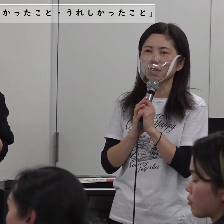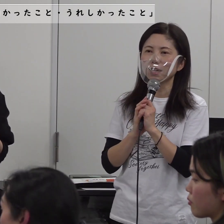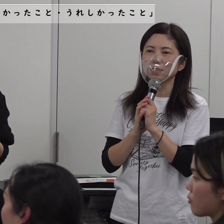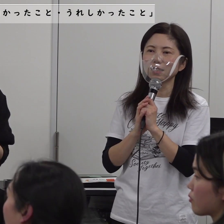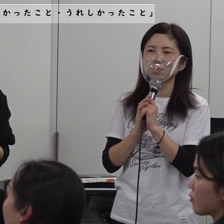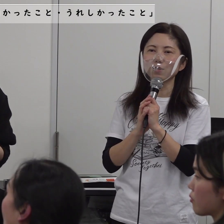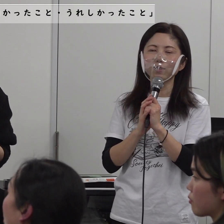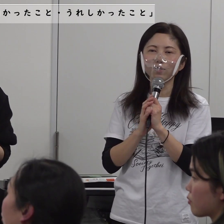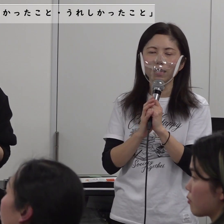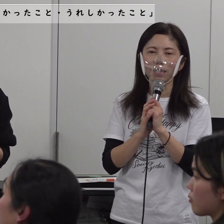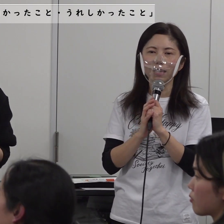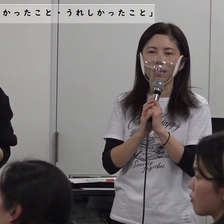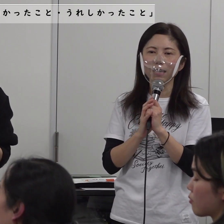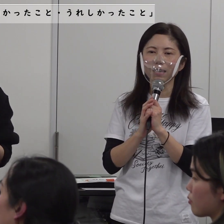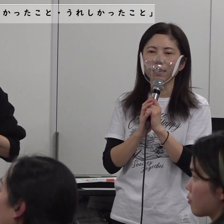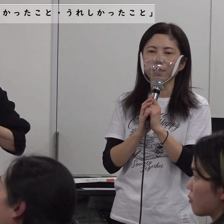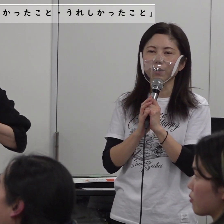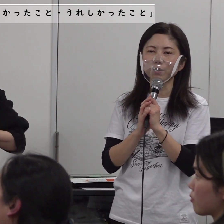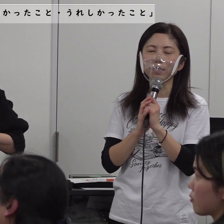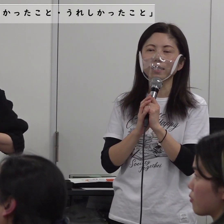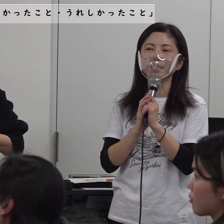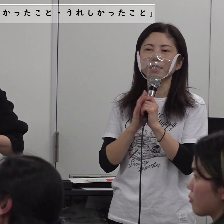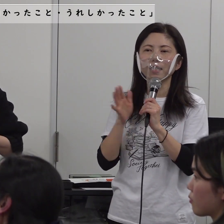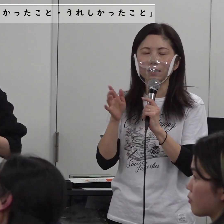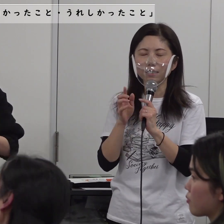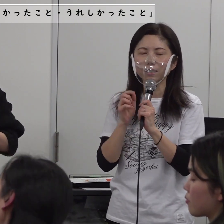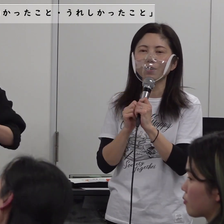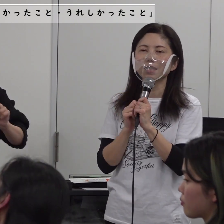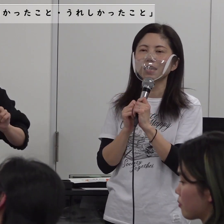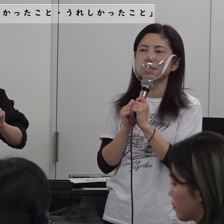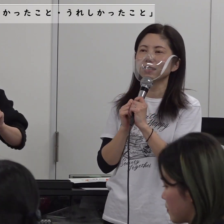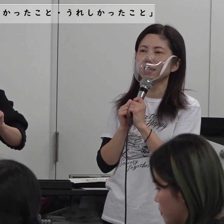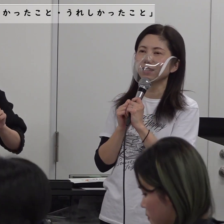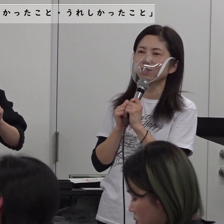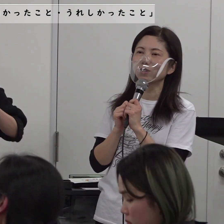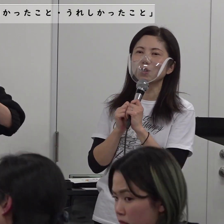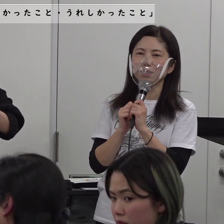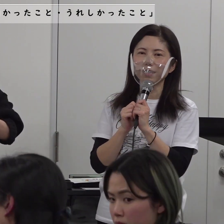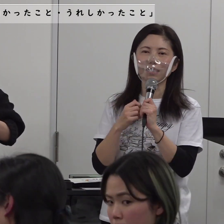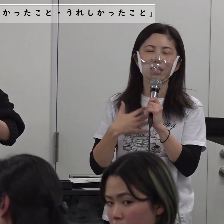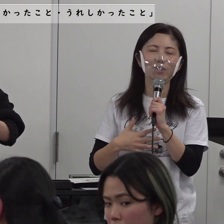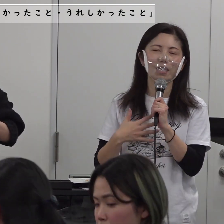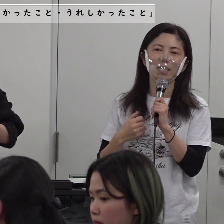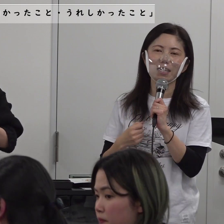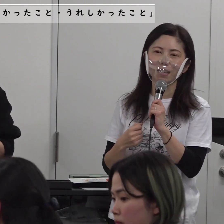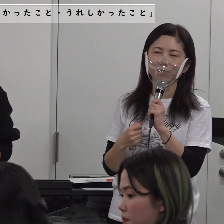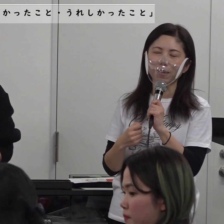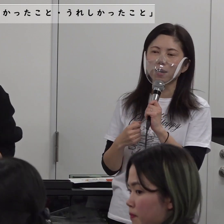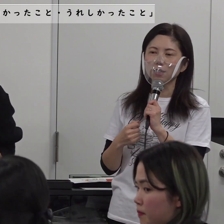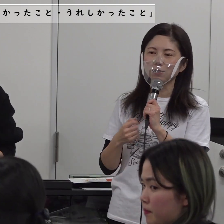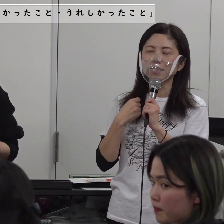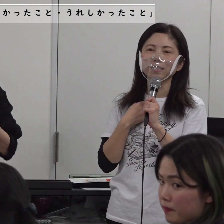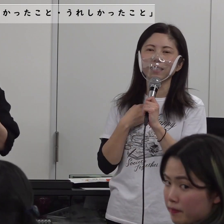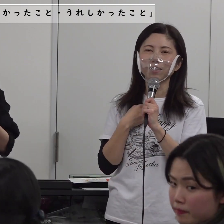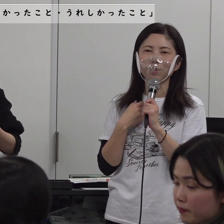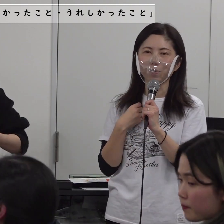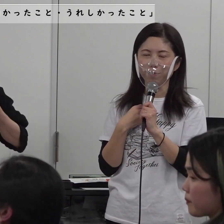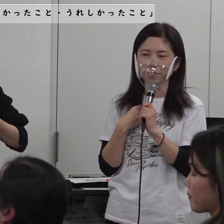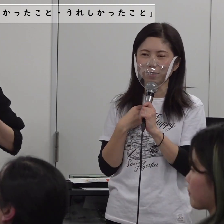ぜひそういうことじゃないんだ 一心同体なんだっていうことを知っておいていただければ嬉しいなと思います